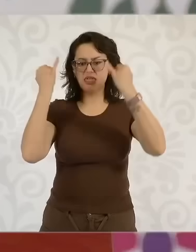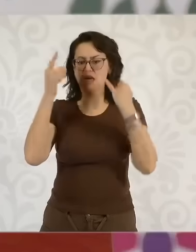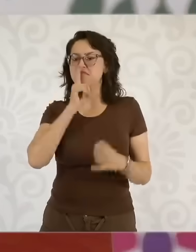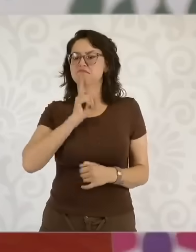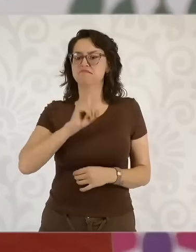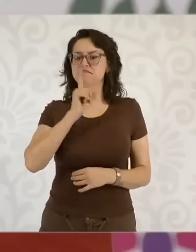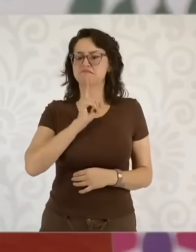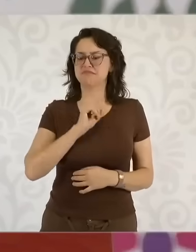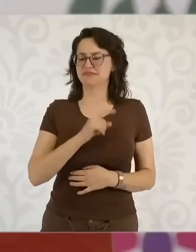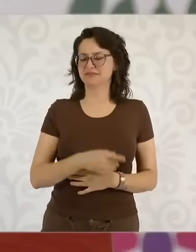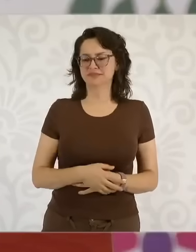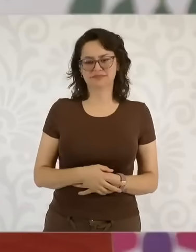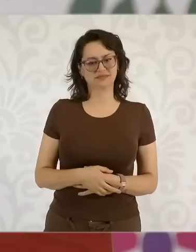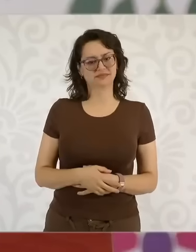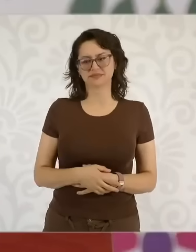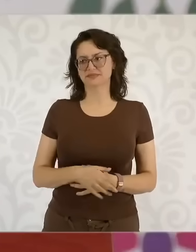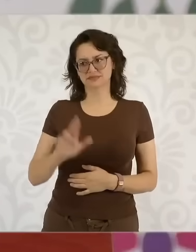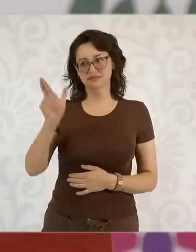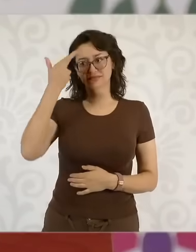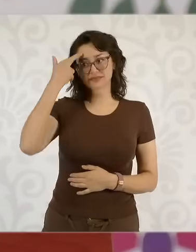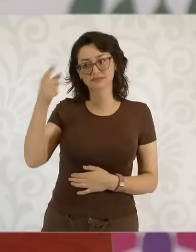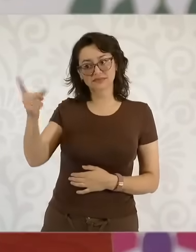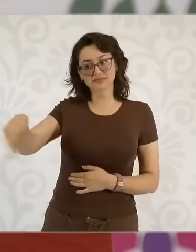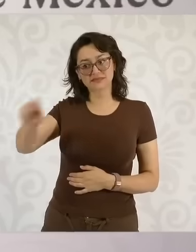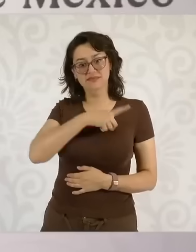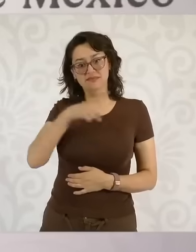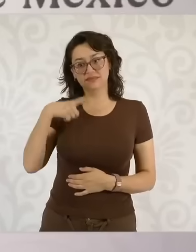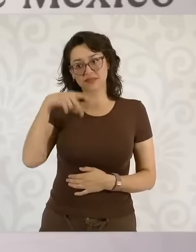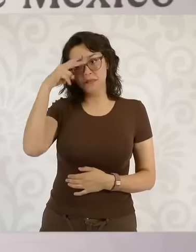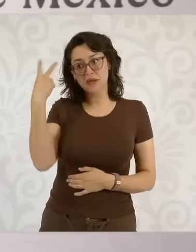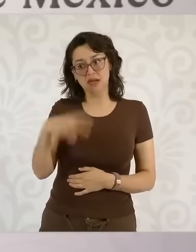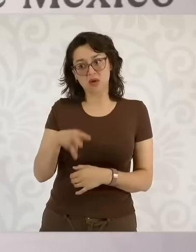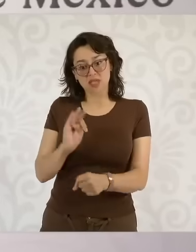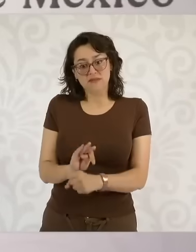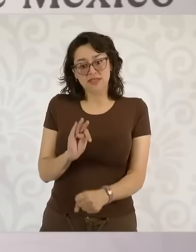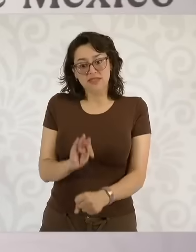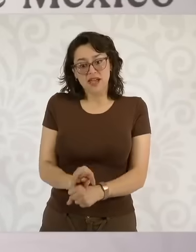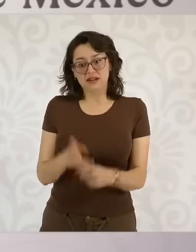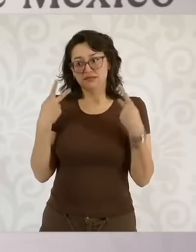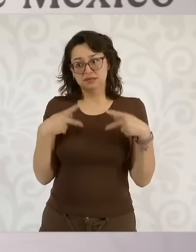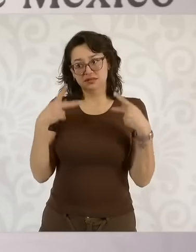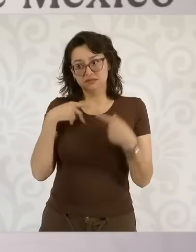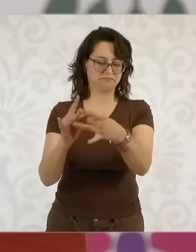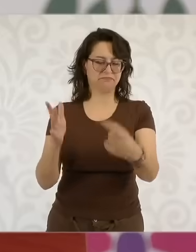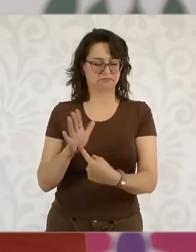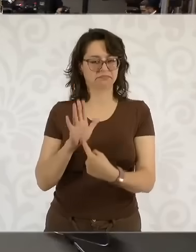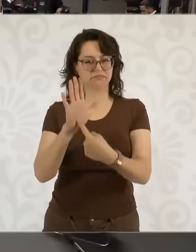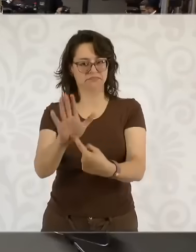defender a México y a los mexicanos que están viviendo una situación difícil Entonces usted